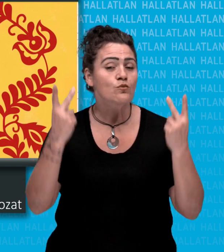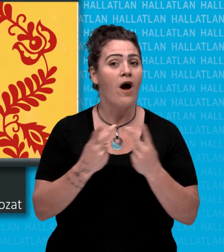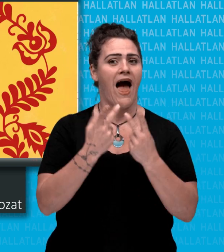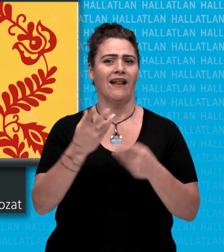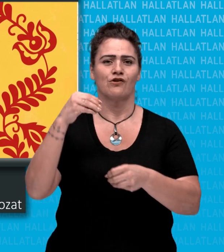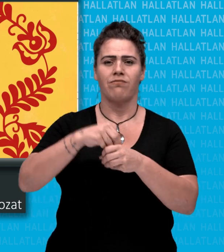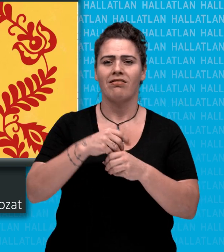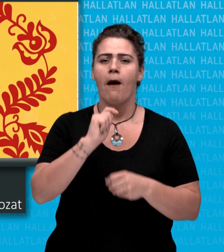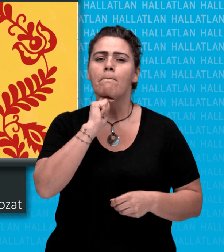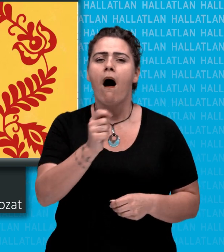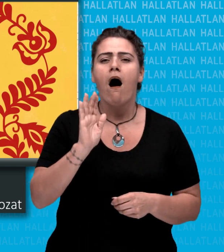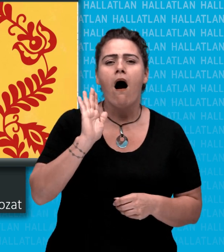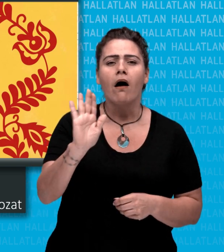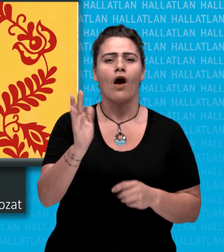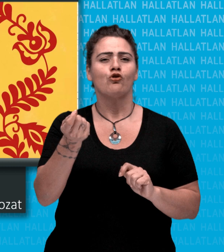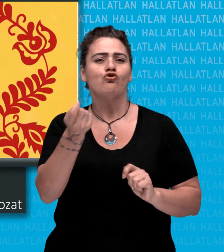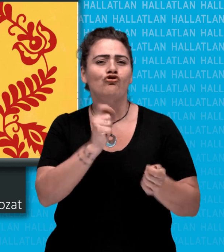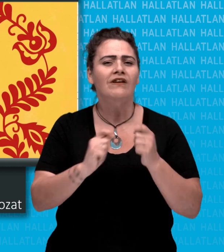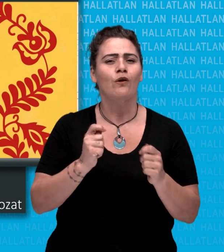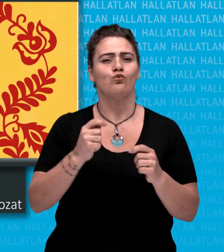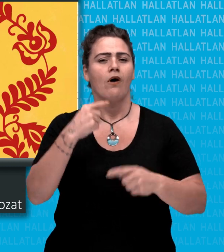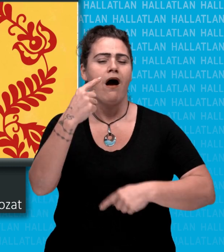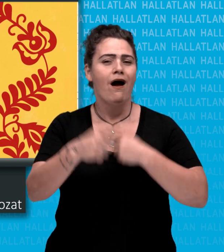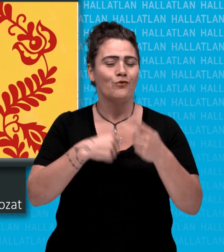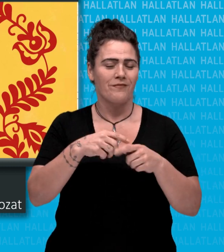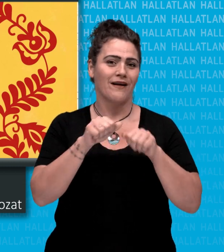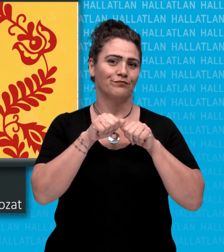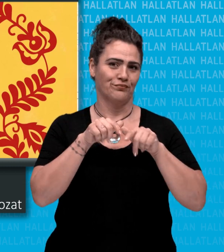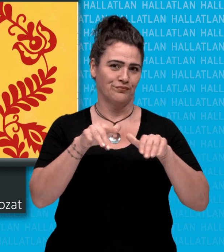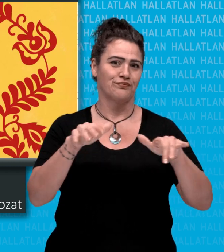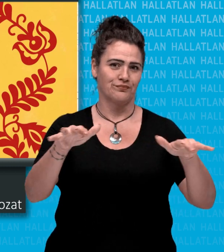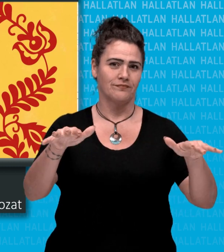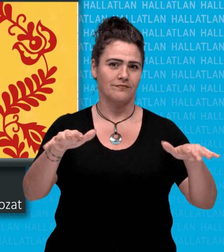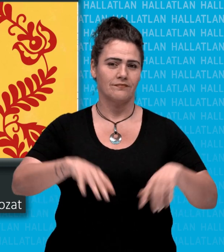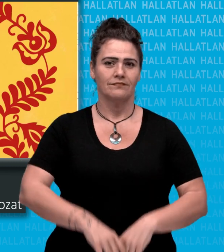vizuális elemekkel terjeszti széles körben hazánk hagyományait